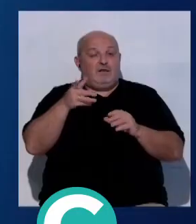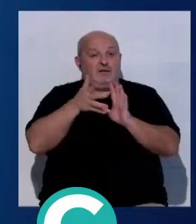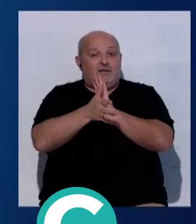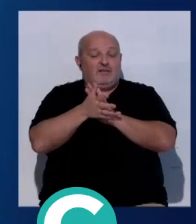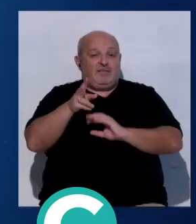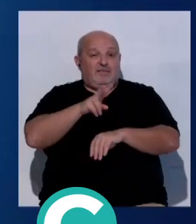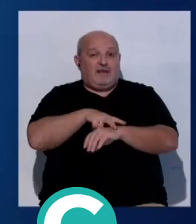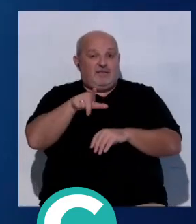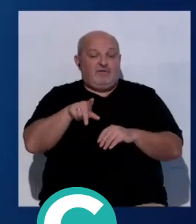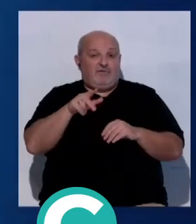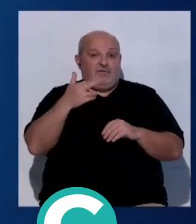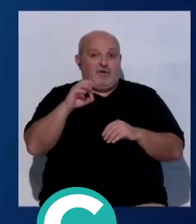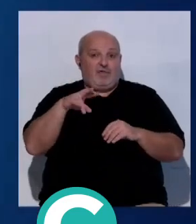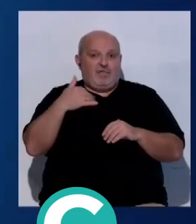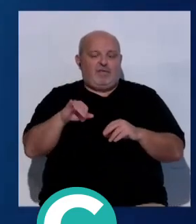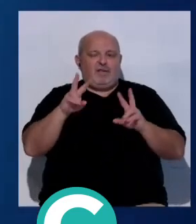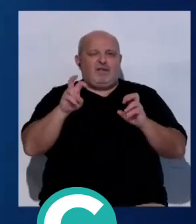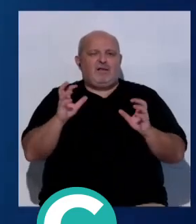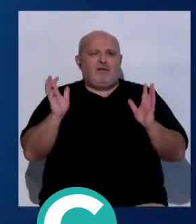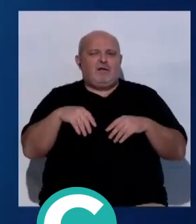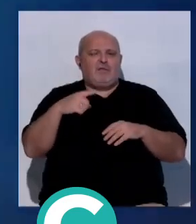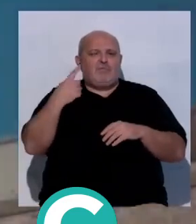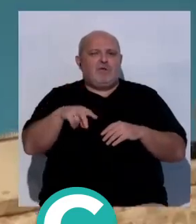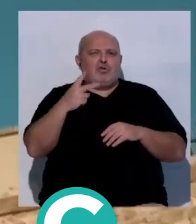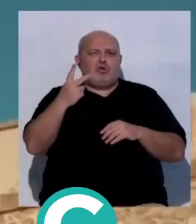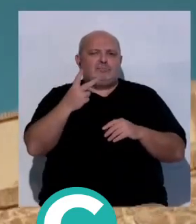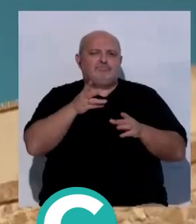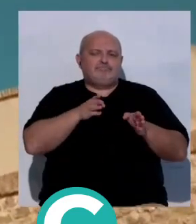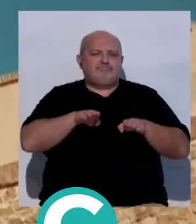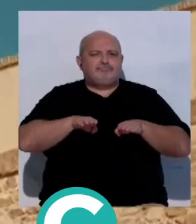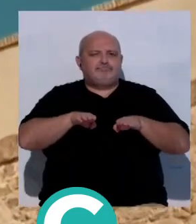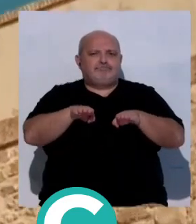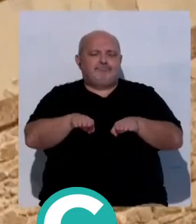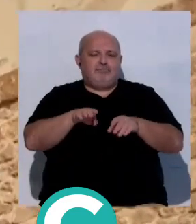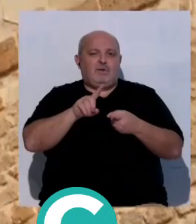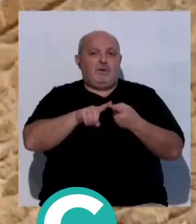del Estado Francisco González este evento contará con dos recorridos en paralelo uno para empresas